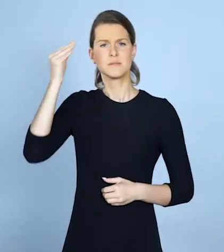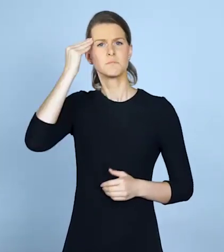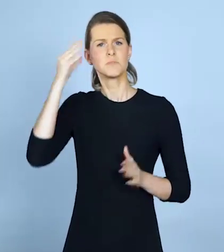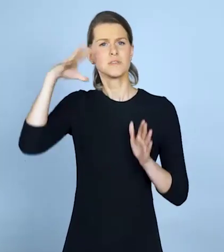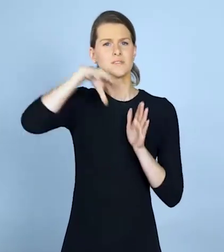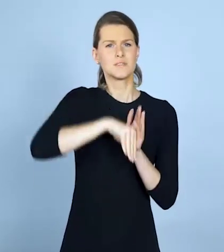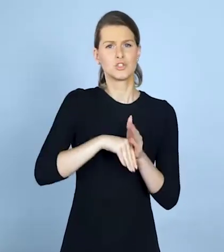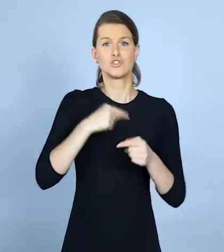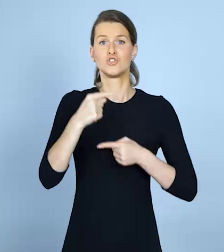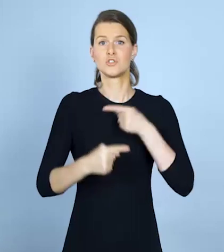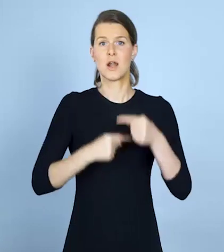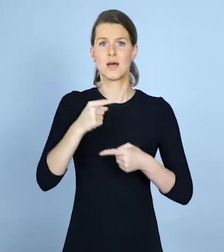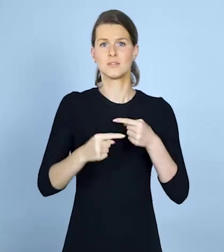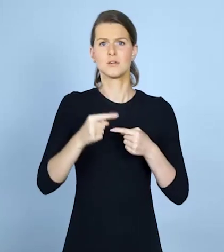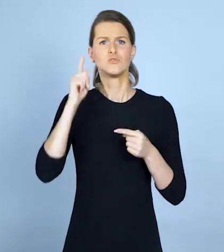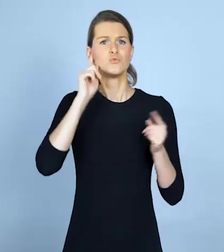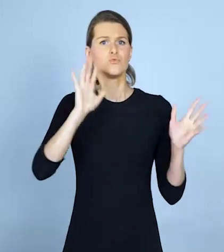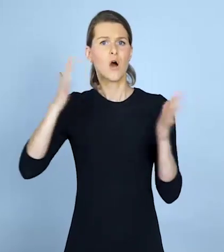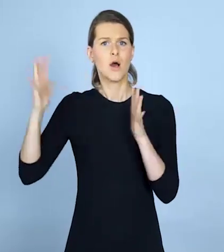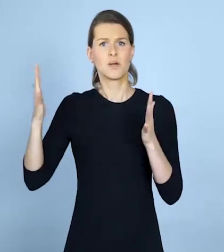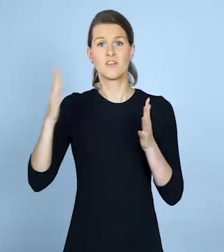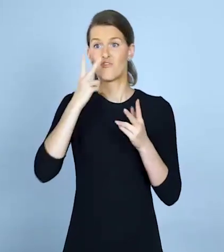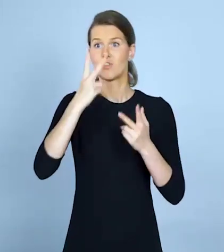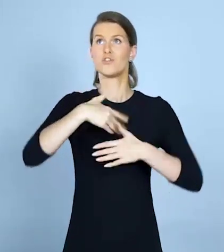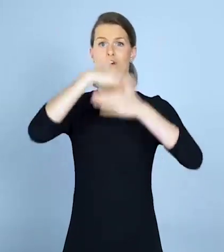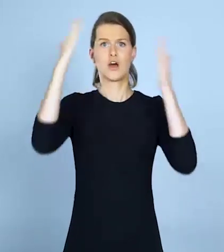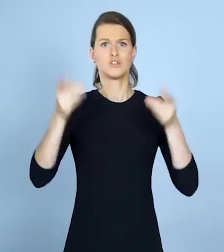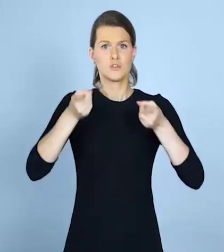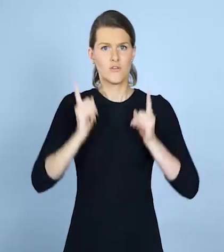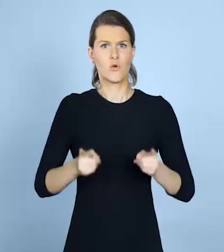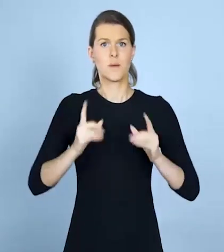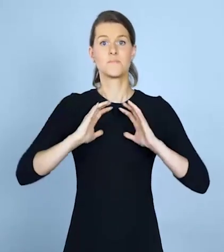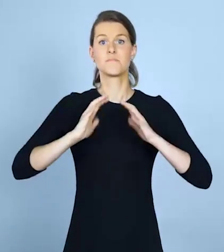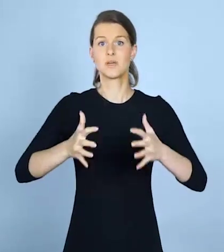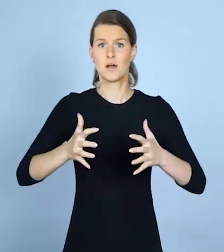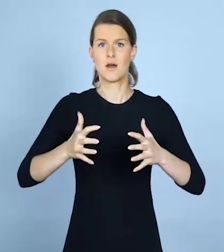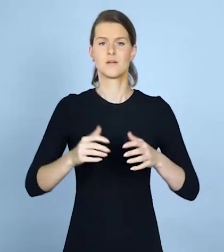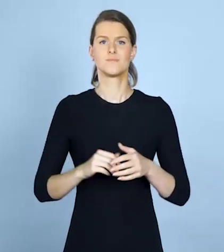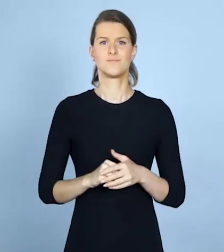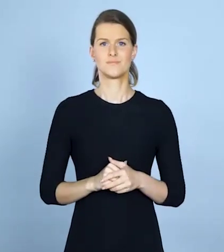и смыслы через явления внешнего мира.